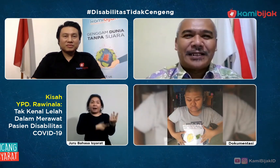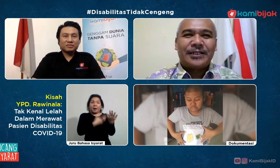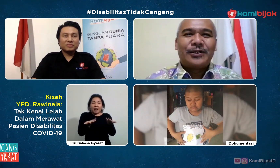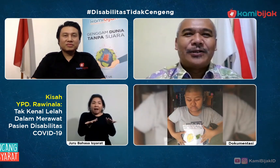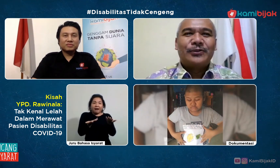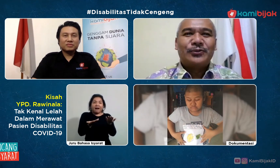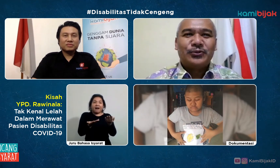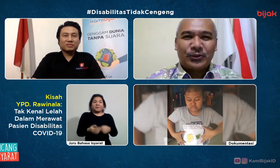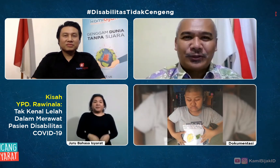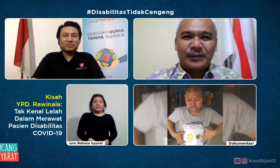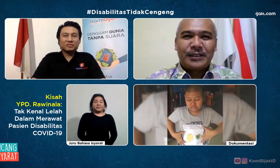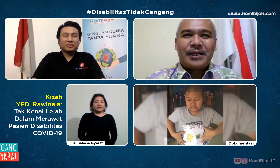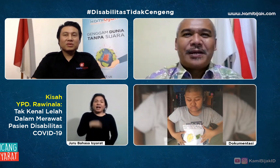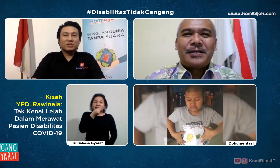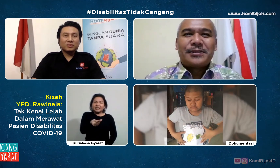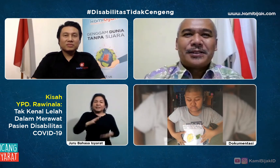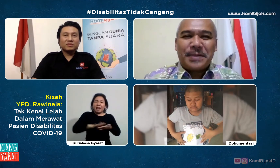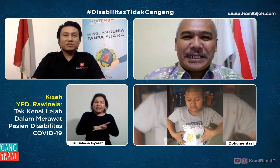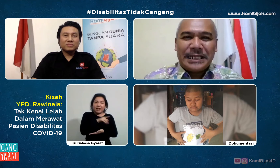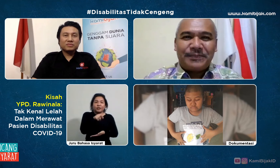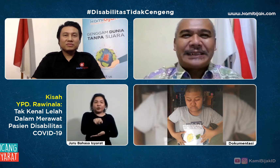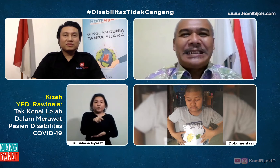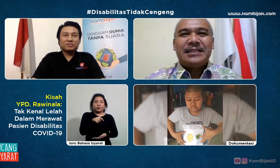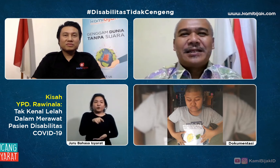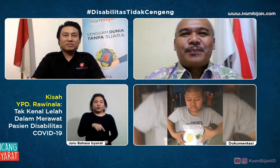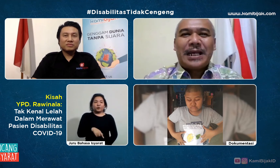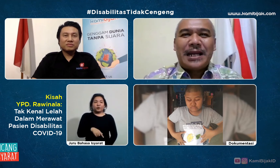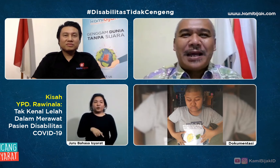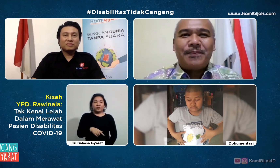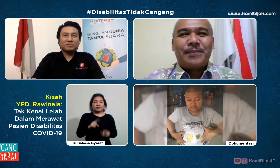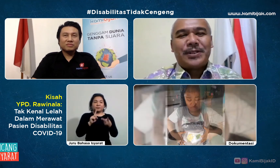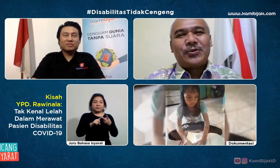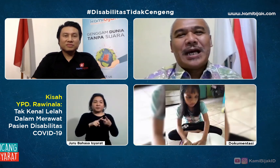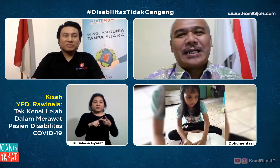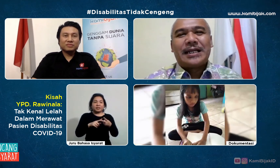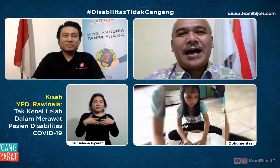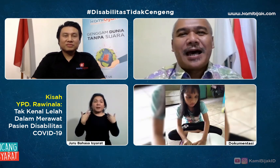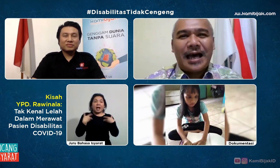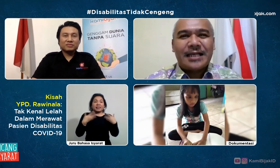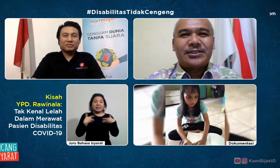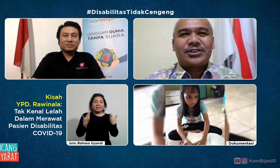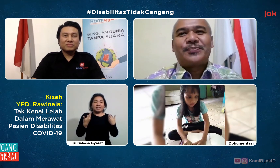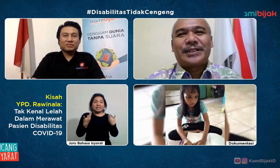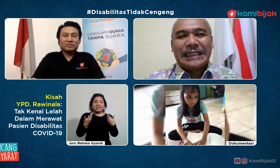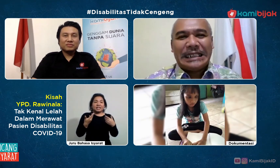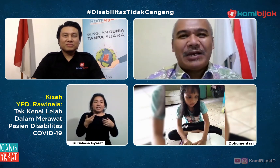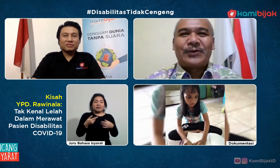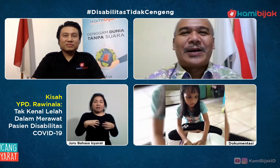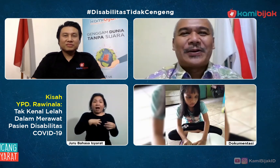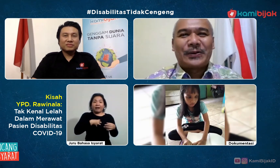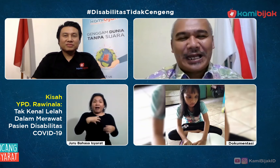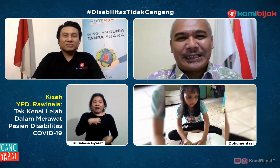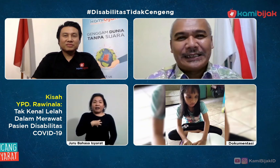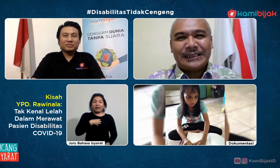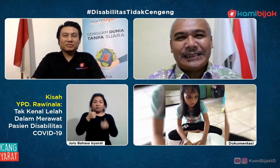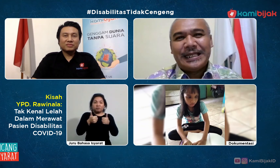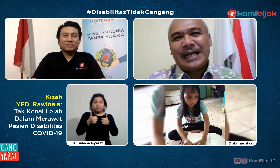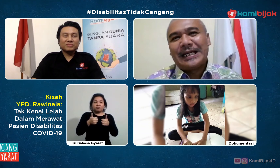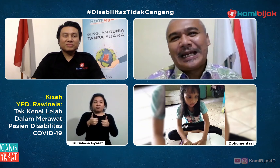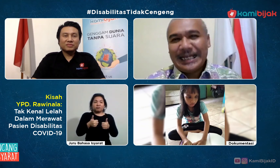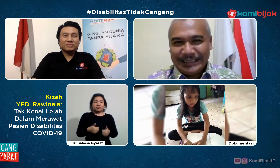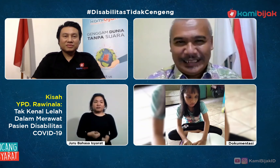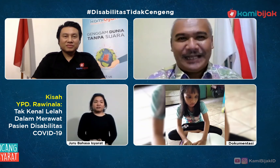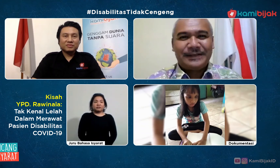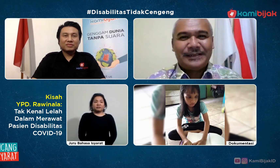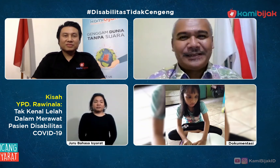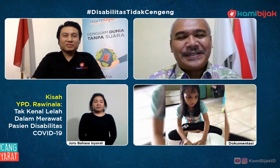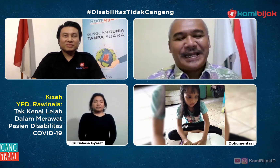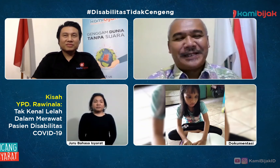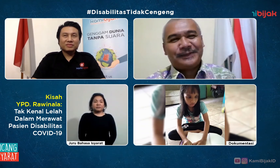kesempatan untuk menikmati dalam pemenuhan hak-hak seperti orang-orang yang lainnya demikian ya